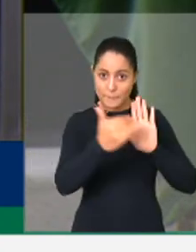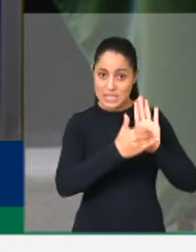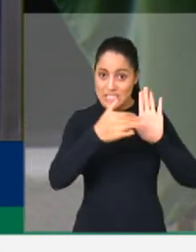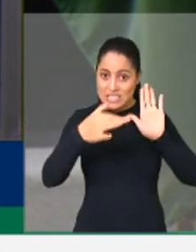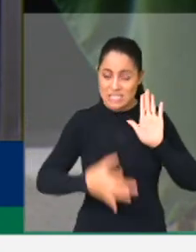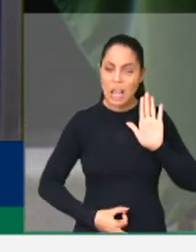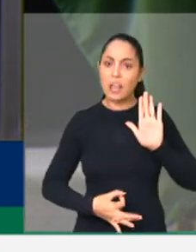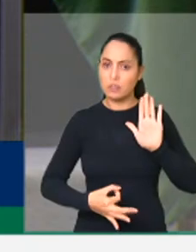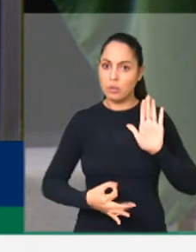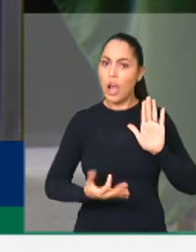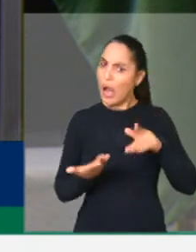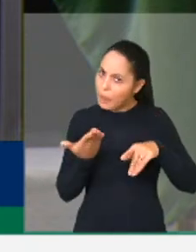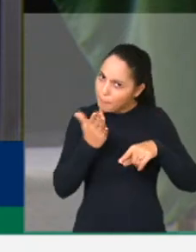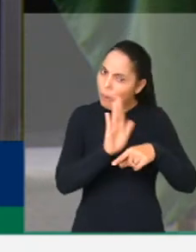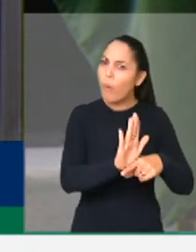QUE PODERÁACARRETAR GRAVE PREJUÍZO AO ERÁRIO, A UNIÃO